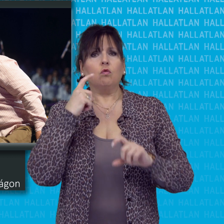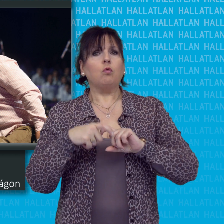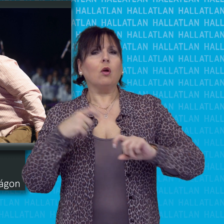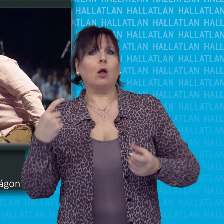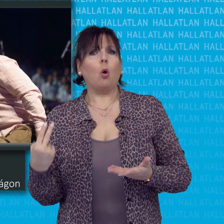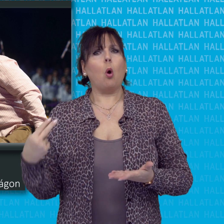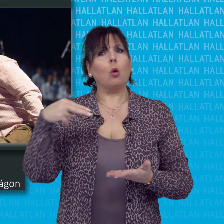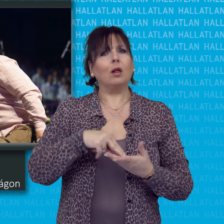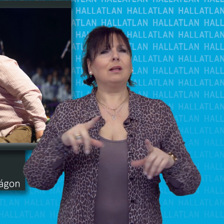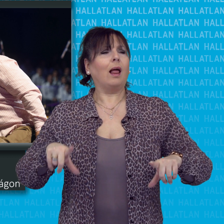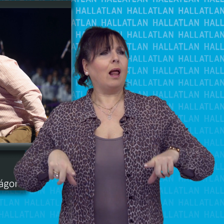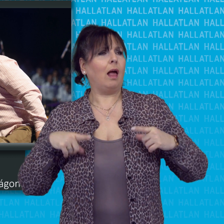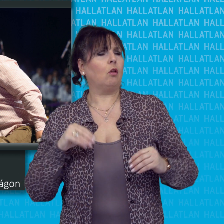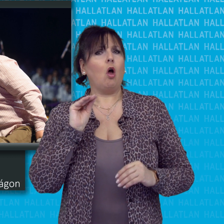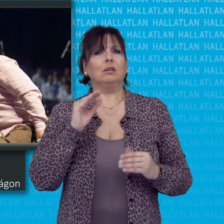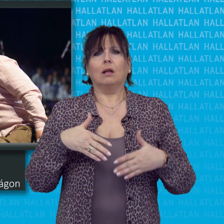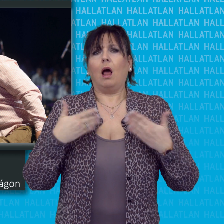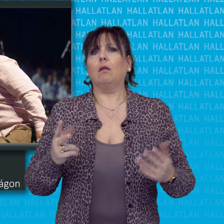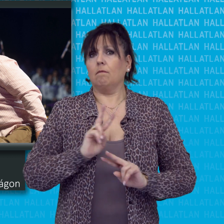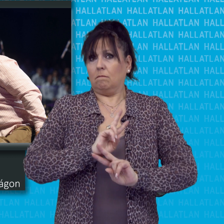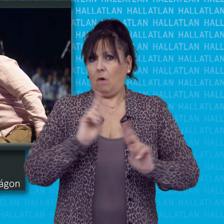azt érti önálló élet alatt, hogy a fogyatékkal élő személynek